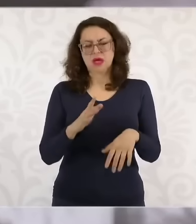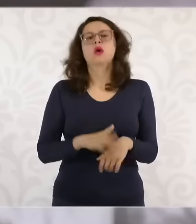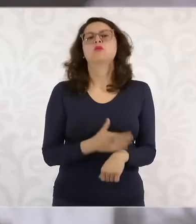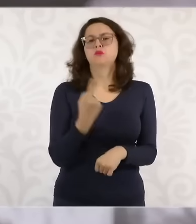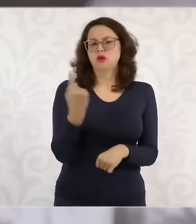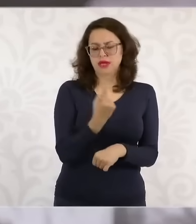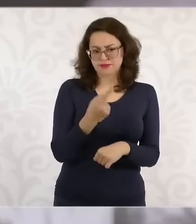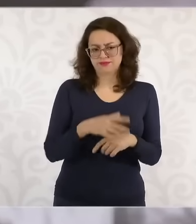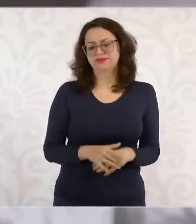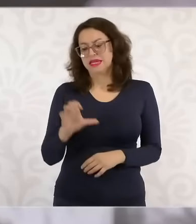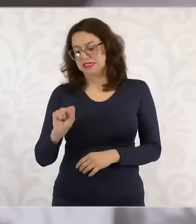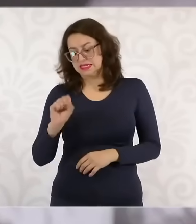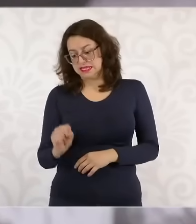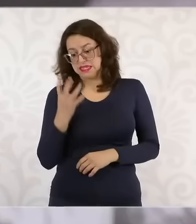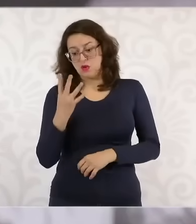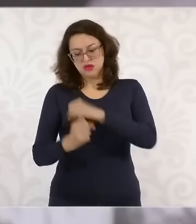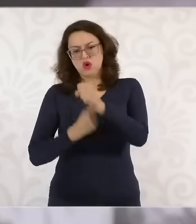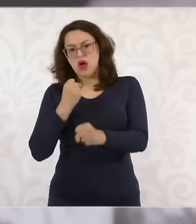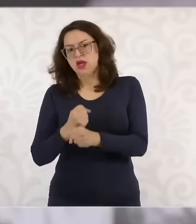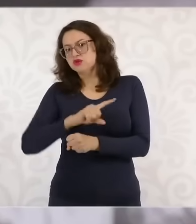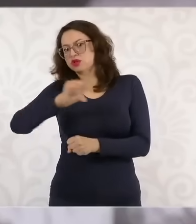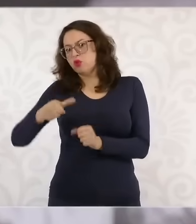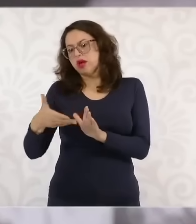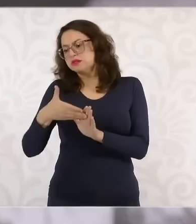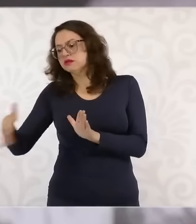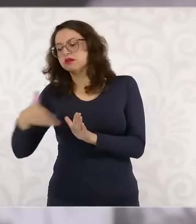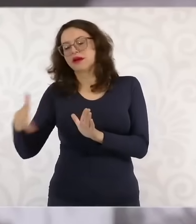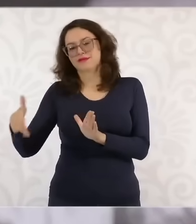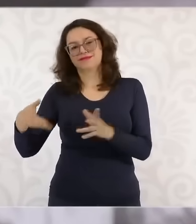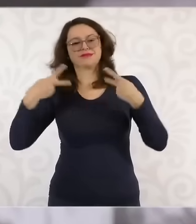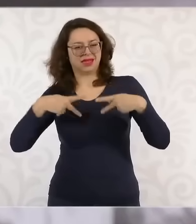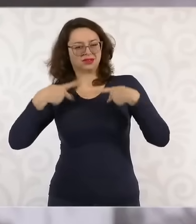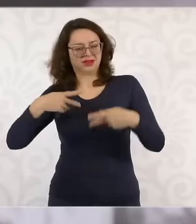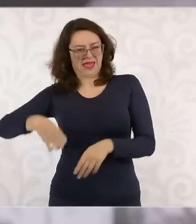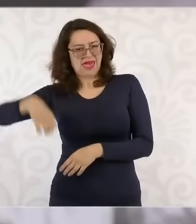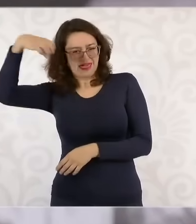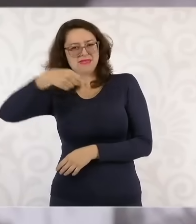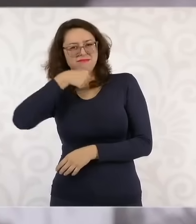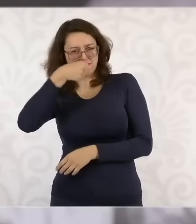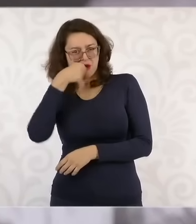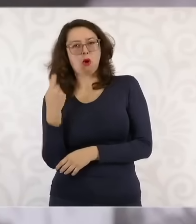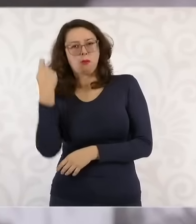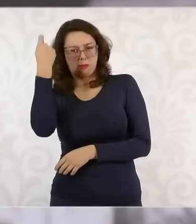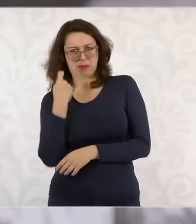pasan de manera automática a la pensión de adulto mayor. Esta pensión es universal en